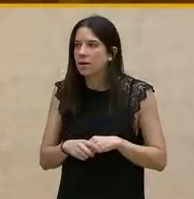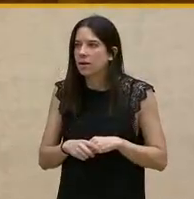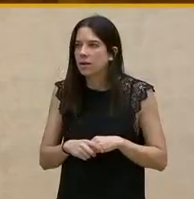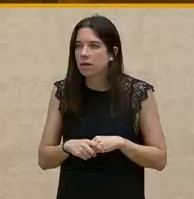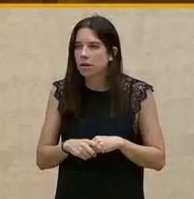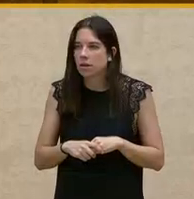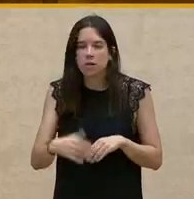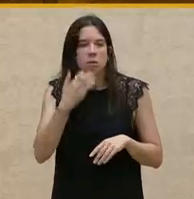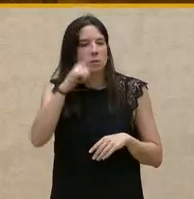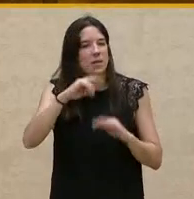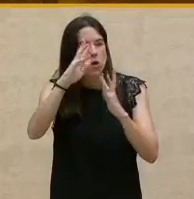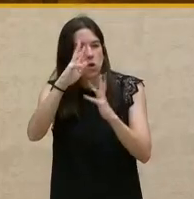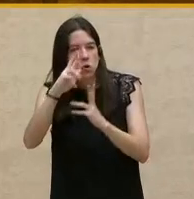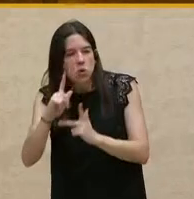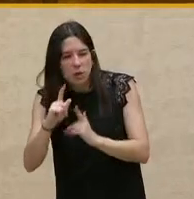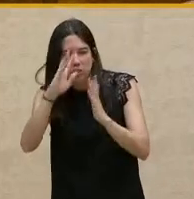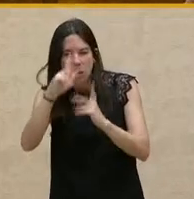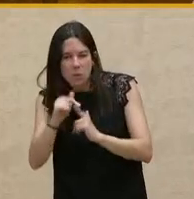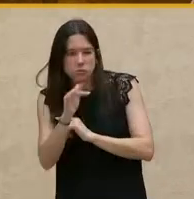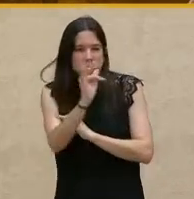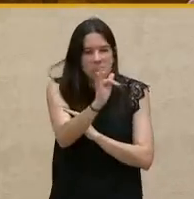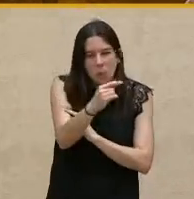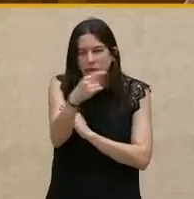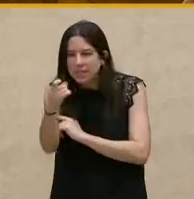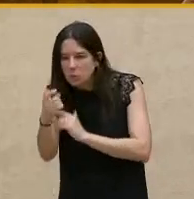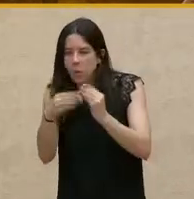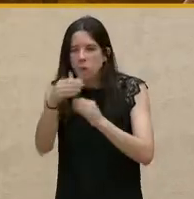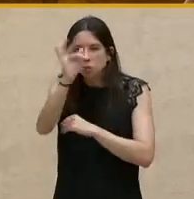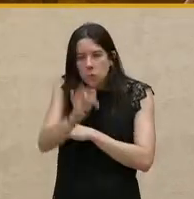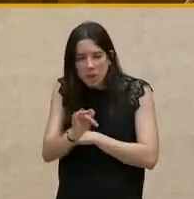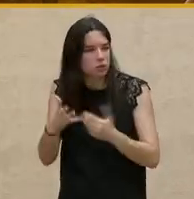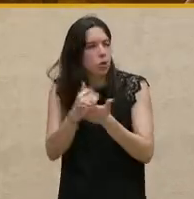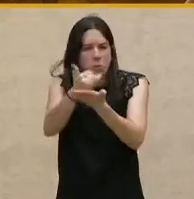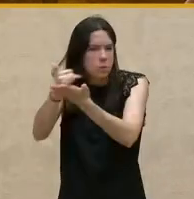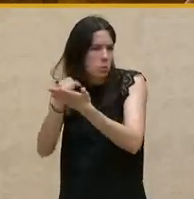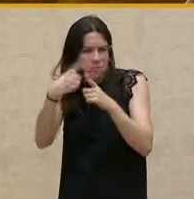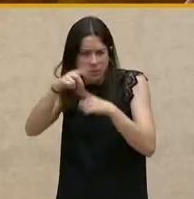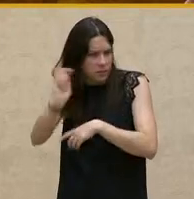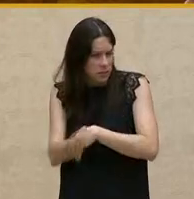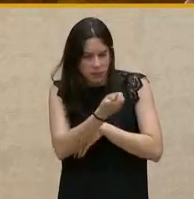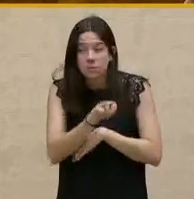Los números, también si eran positivos, negativos, haciendo sumas, todo de pruebas. Y al final en